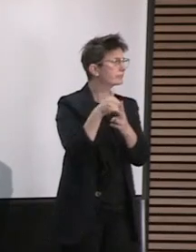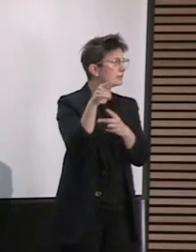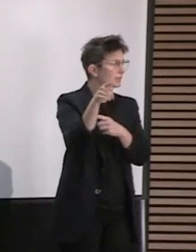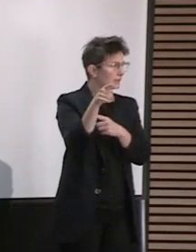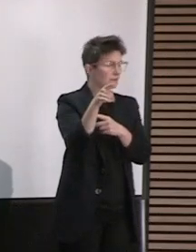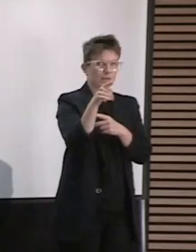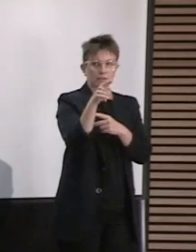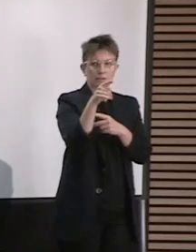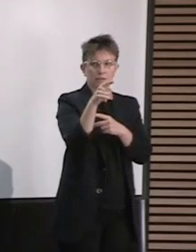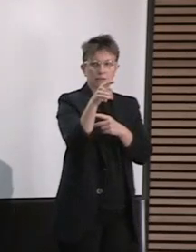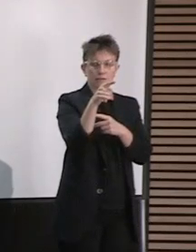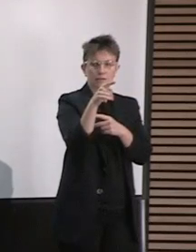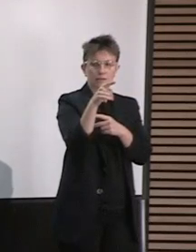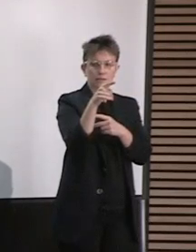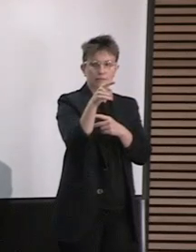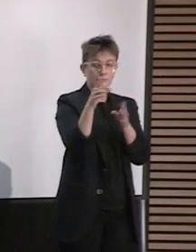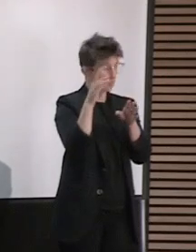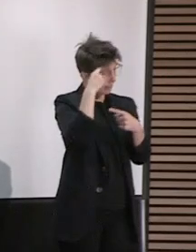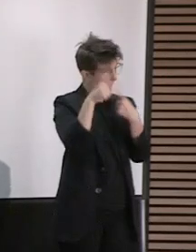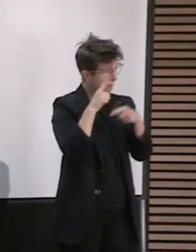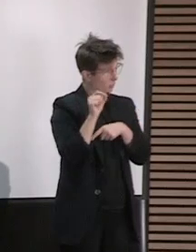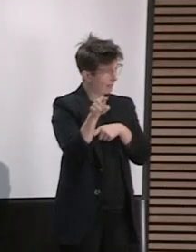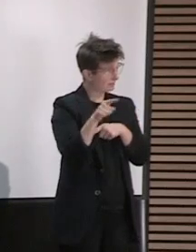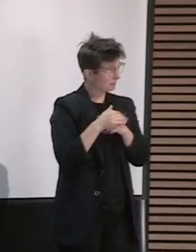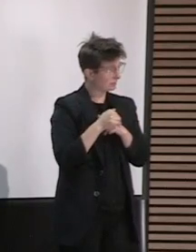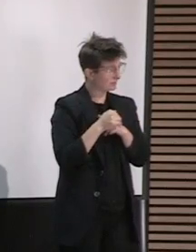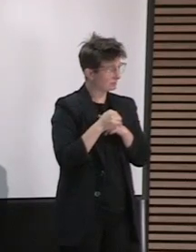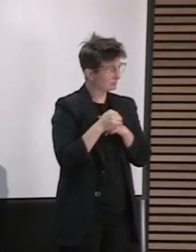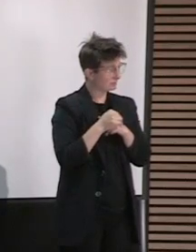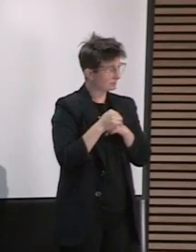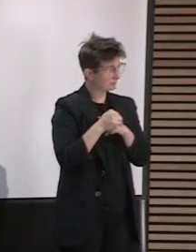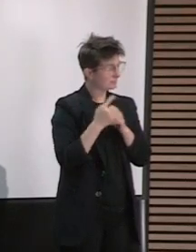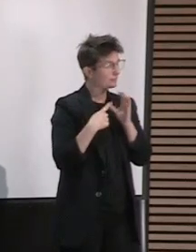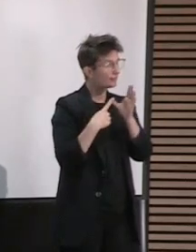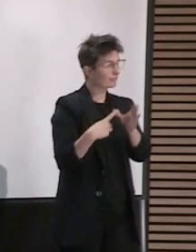whenua tae atu ki te US whai